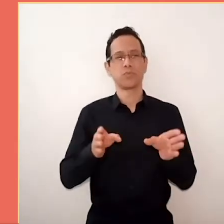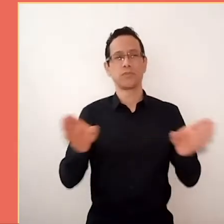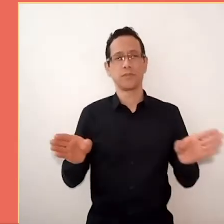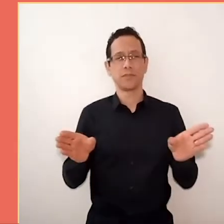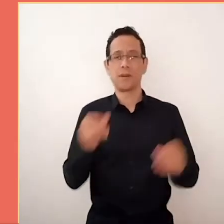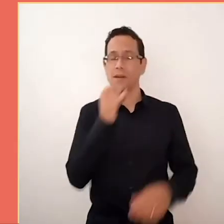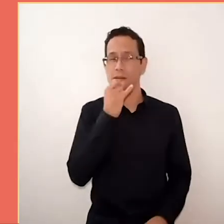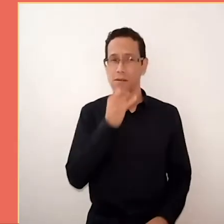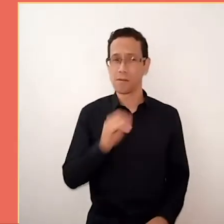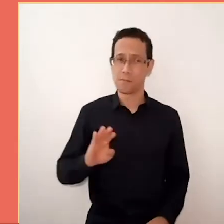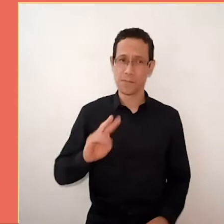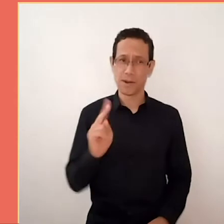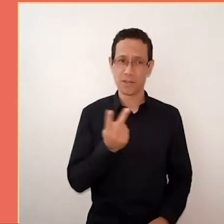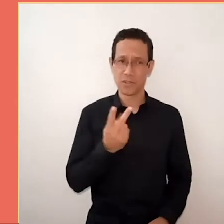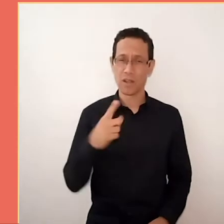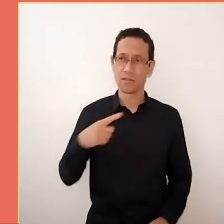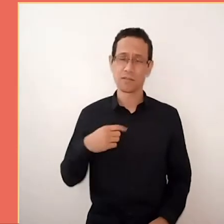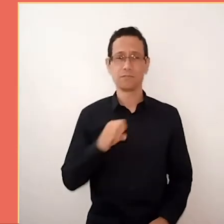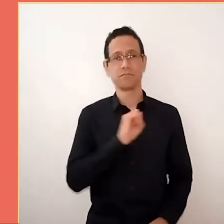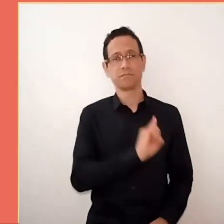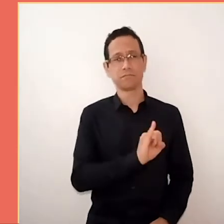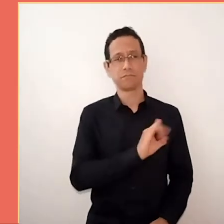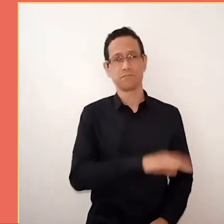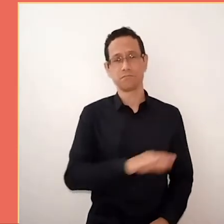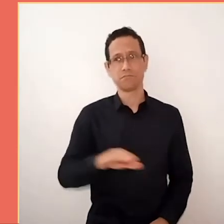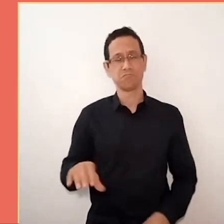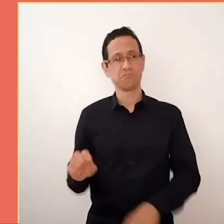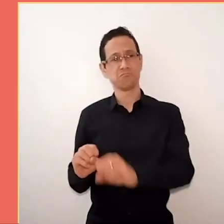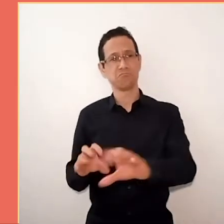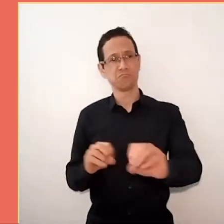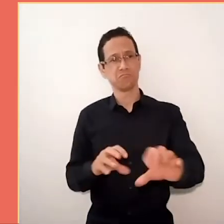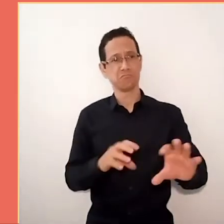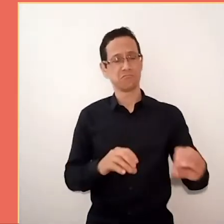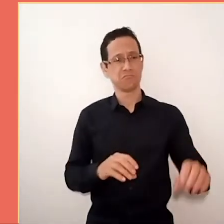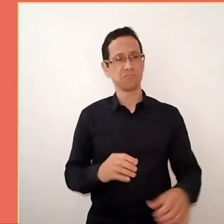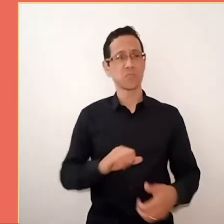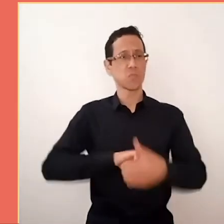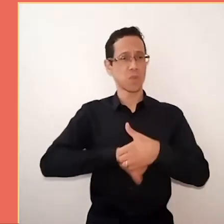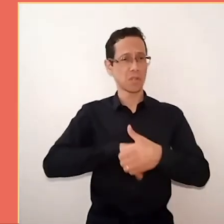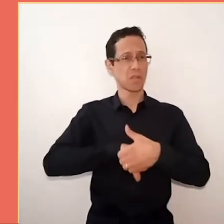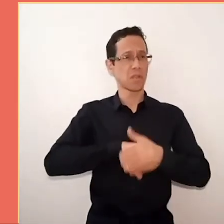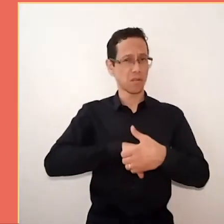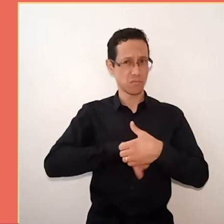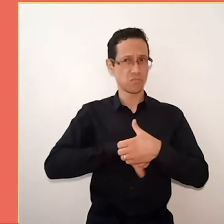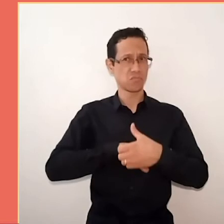nós temos uma educação infantil pública de muito melhor qualidade que muitas… no geral, no geral.